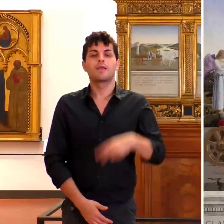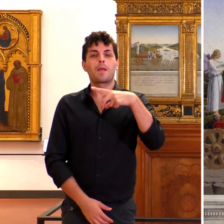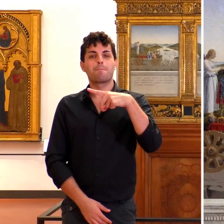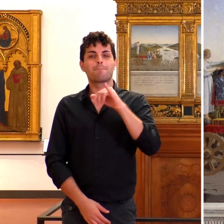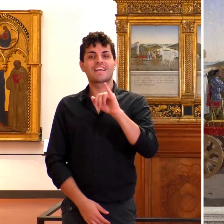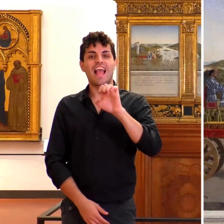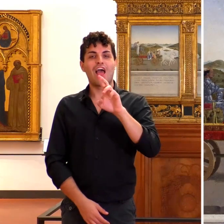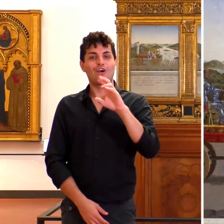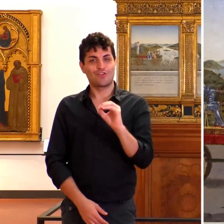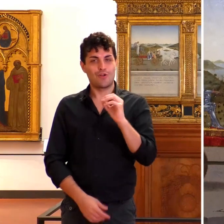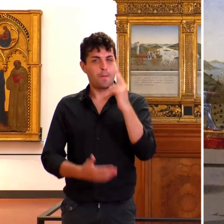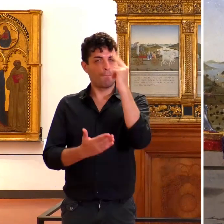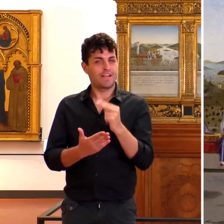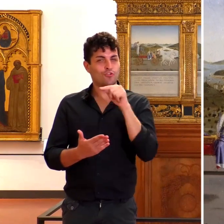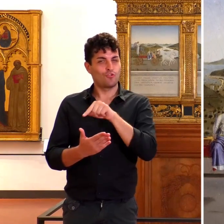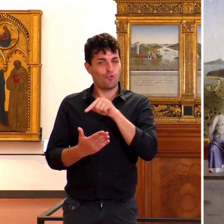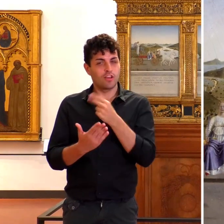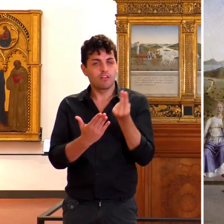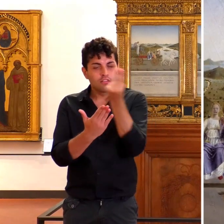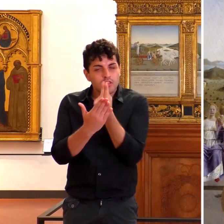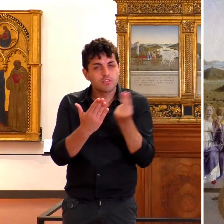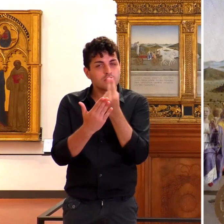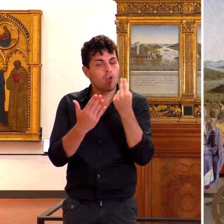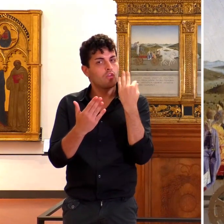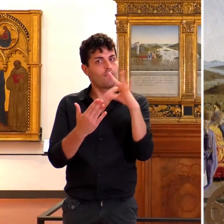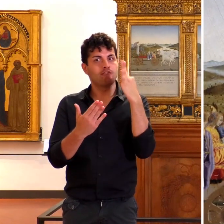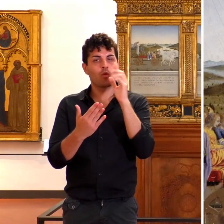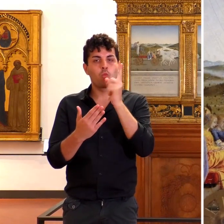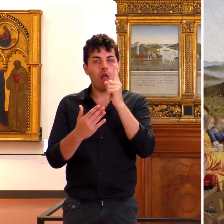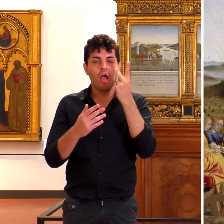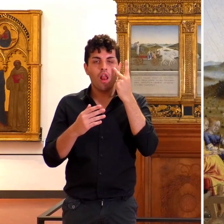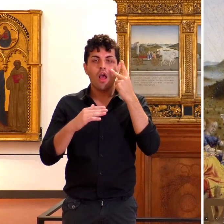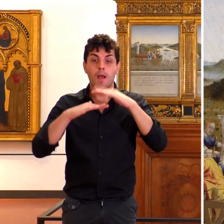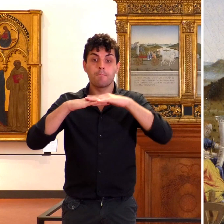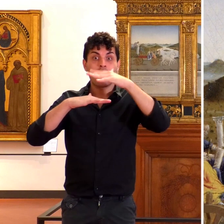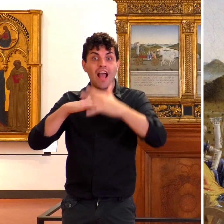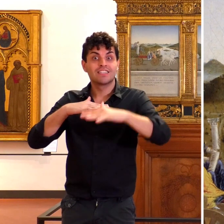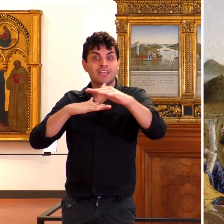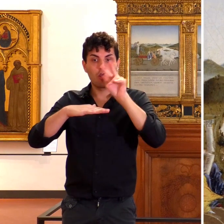Piero disegna questo paesaggio visto dall'alto con una particolarità